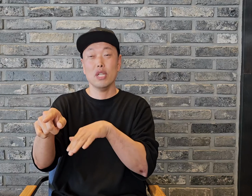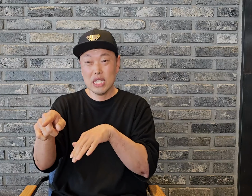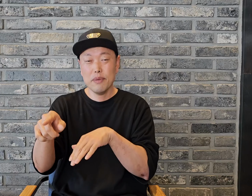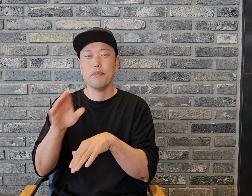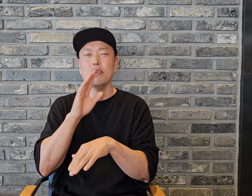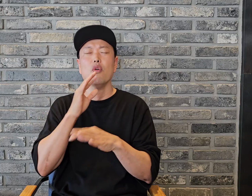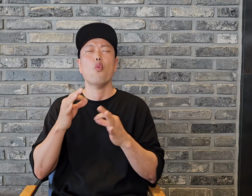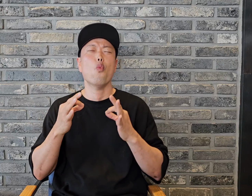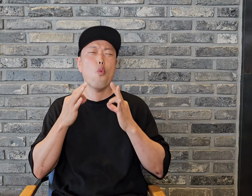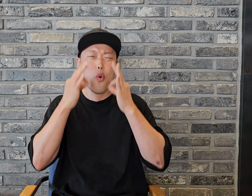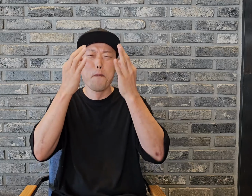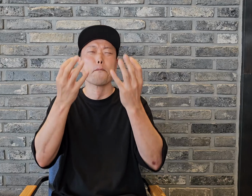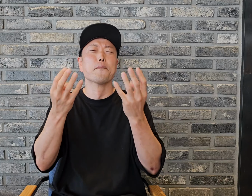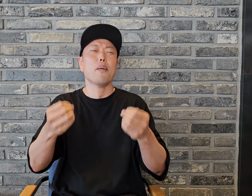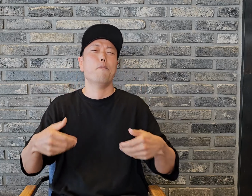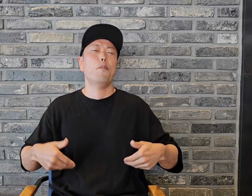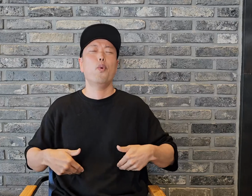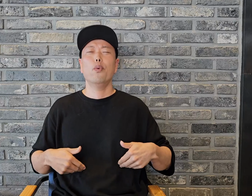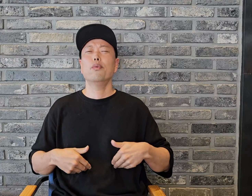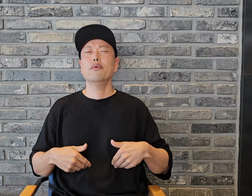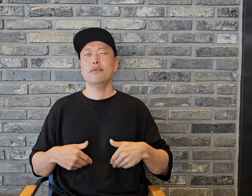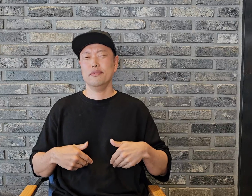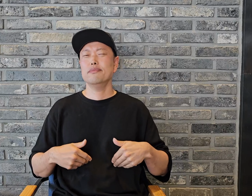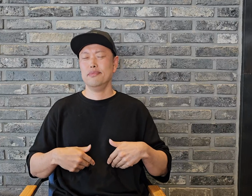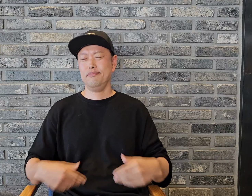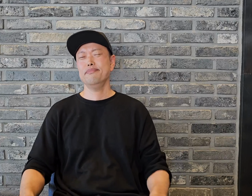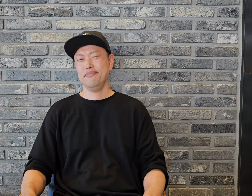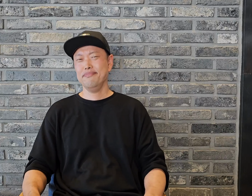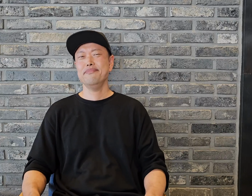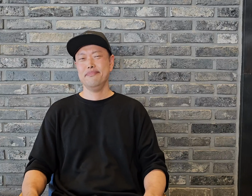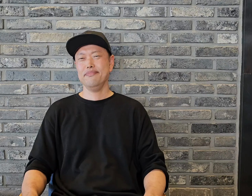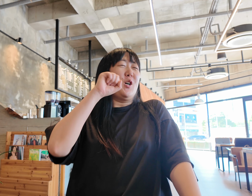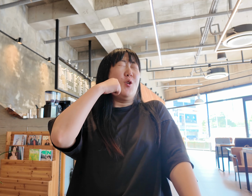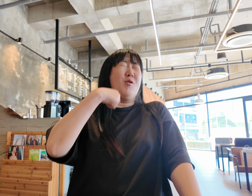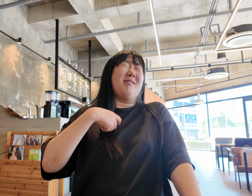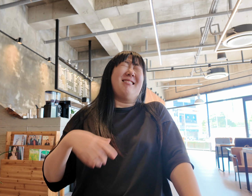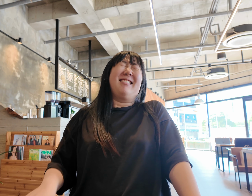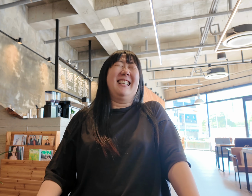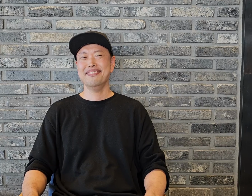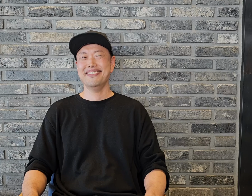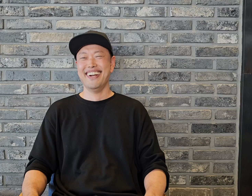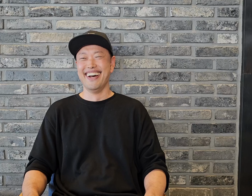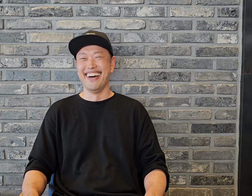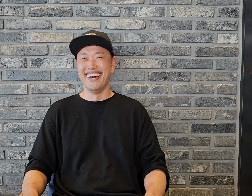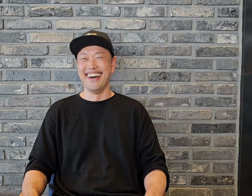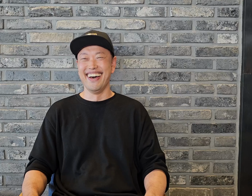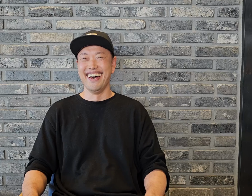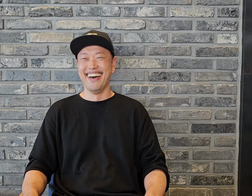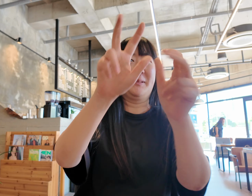そうしたいなら。一生懸命働かなければなりません。 難しいですね、、、 ハハハ。